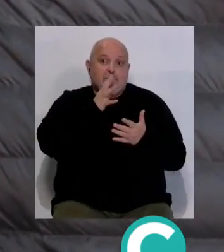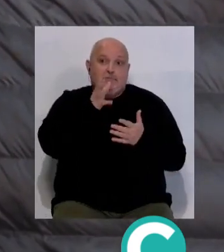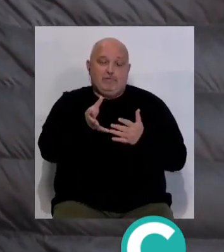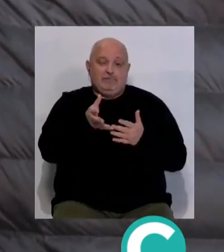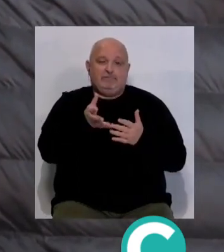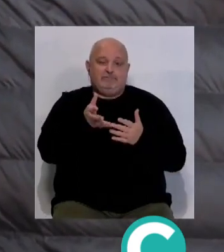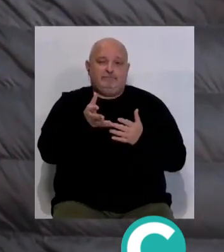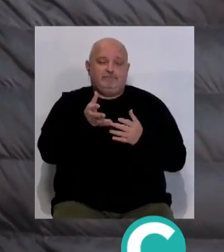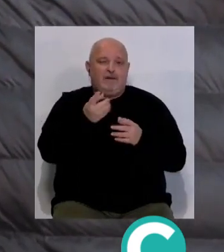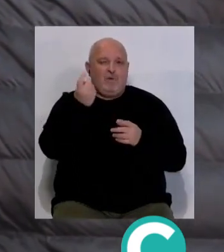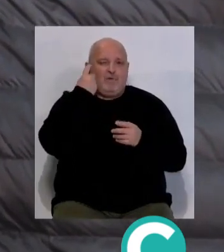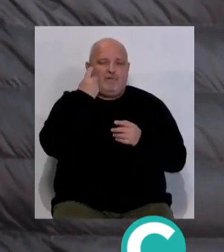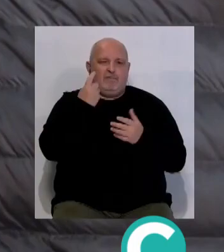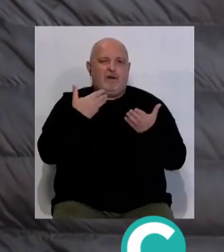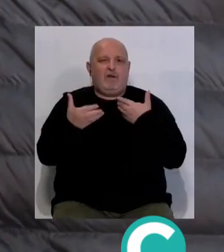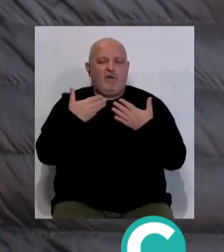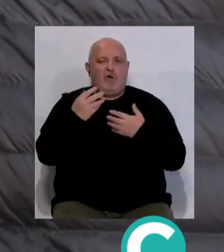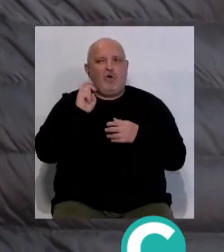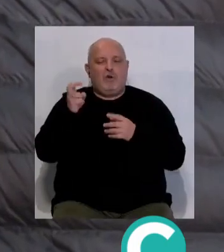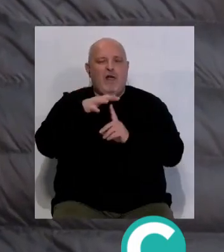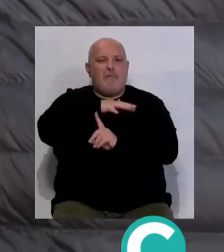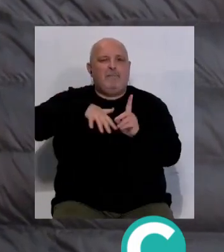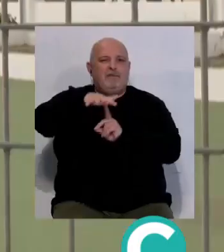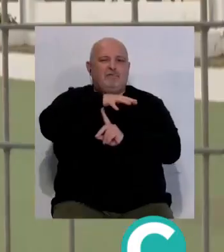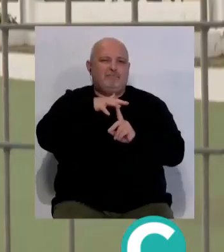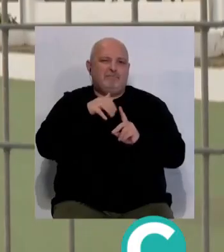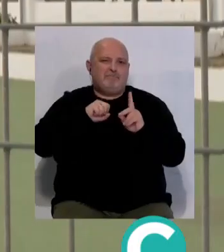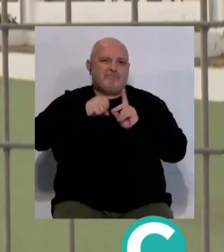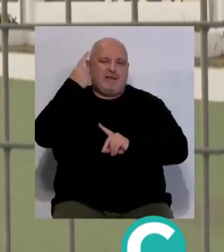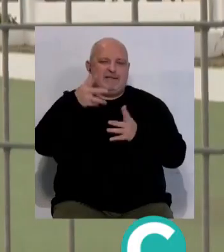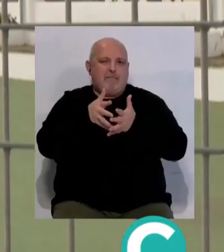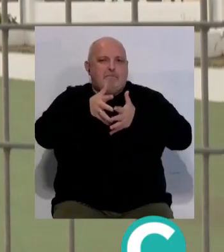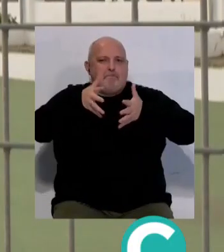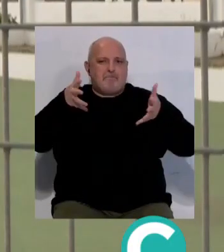estos alumnos se relacionaran o tuvieran un ámbito de relación pues más amplio que se